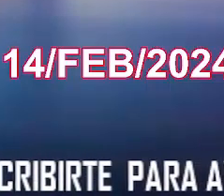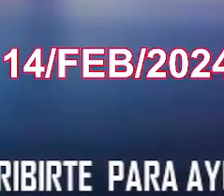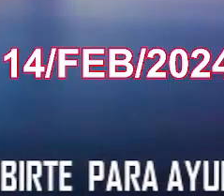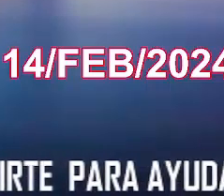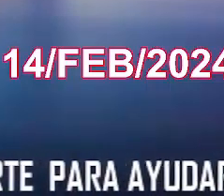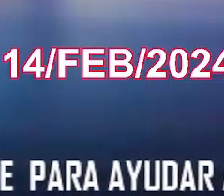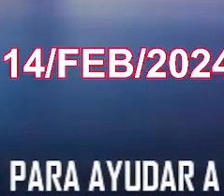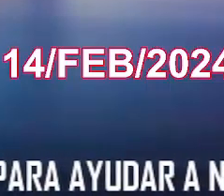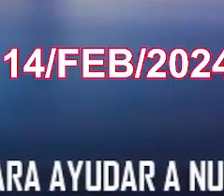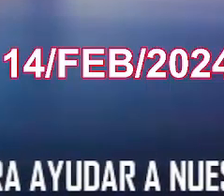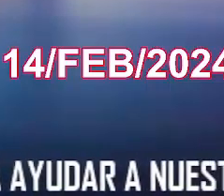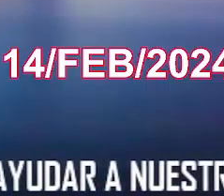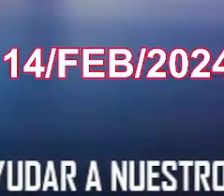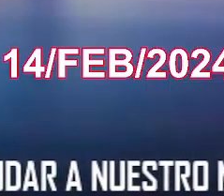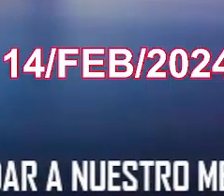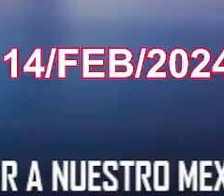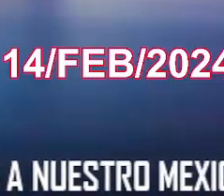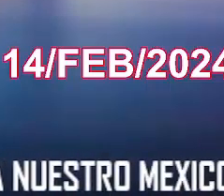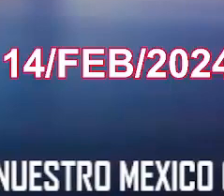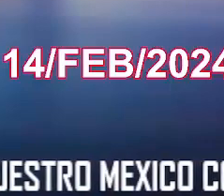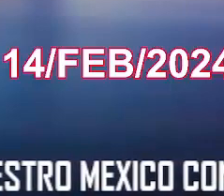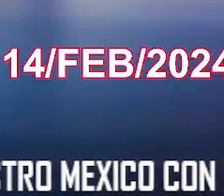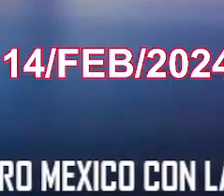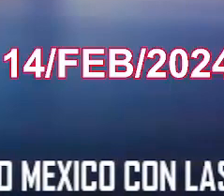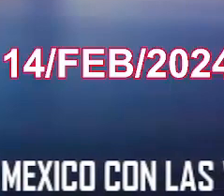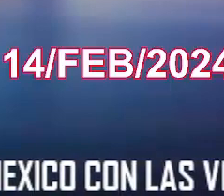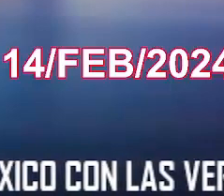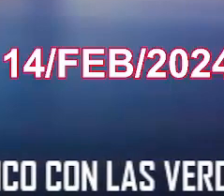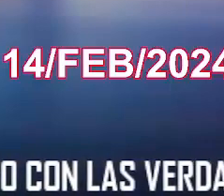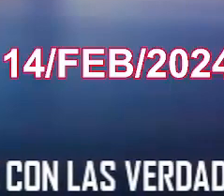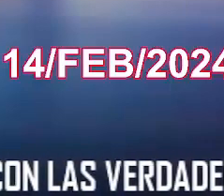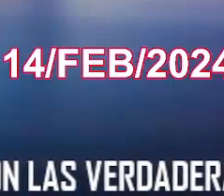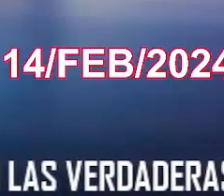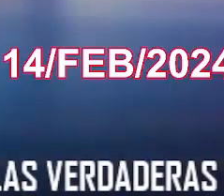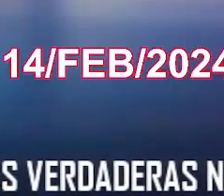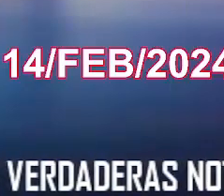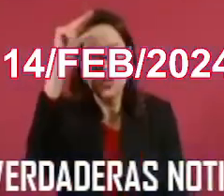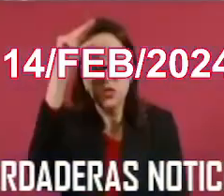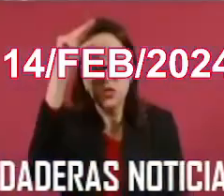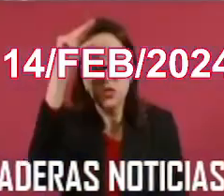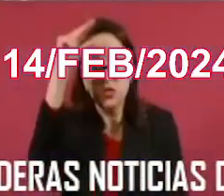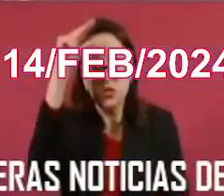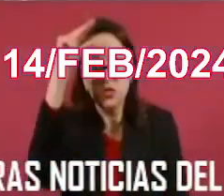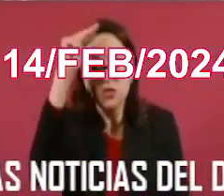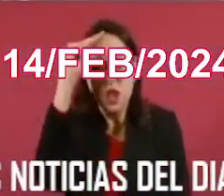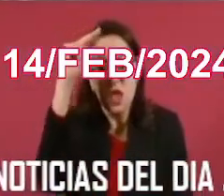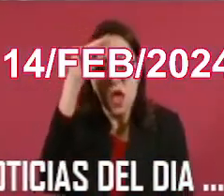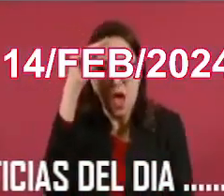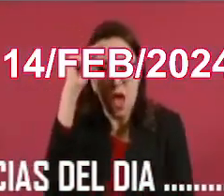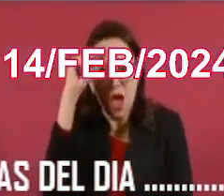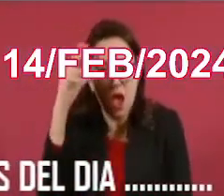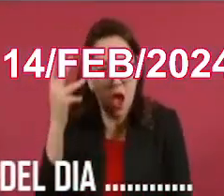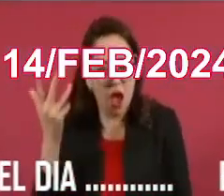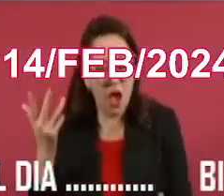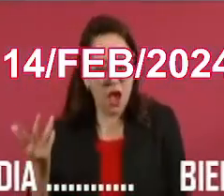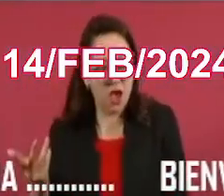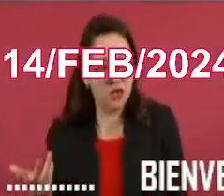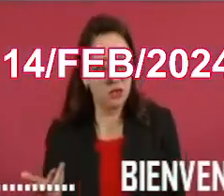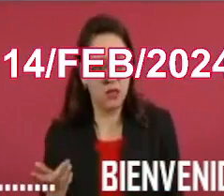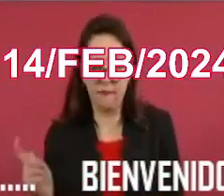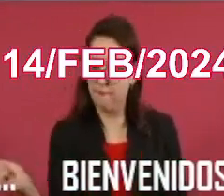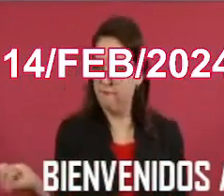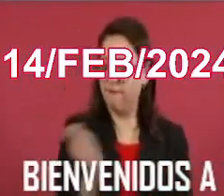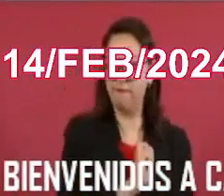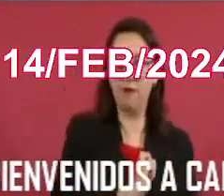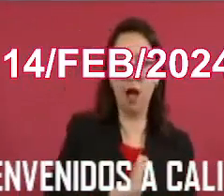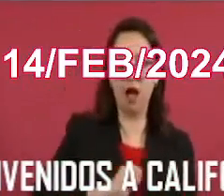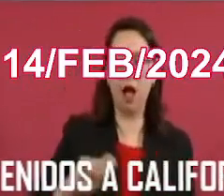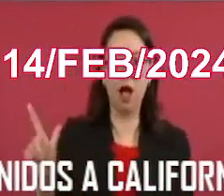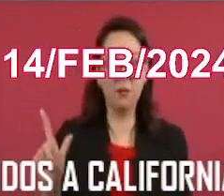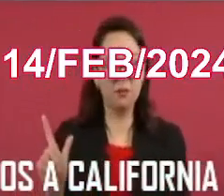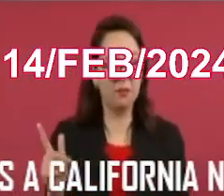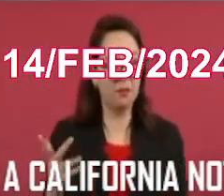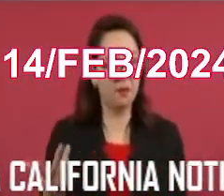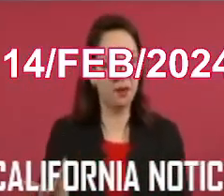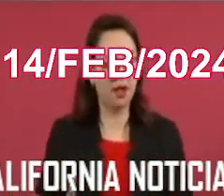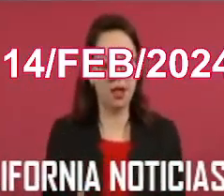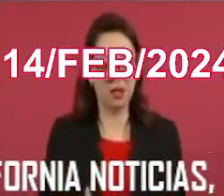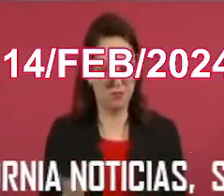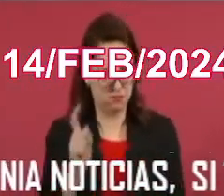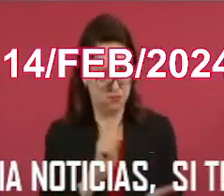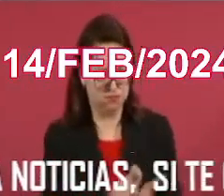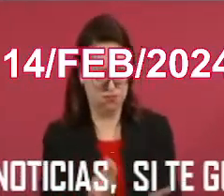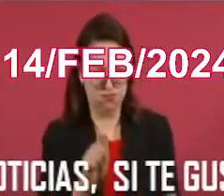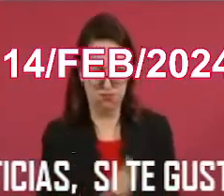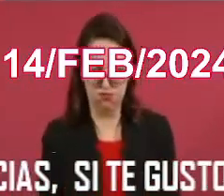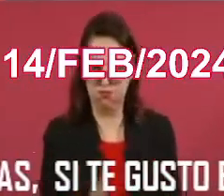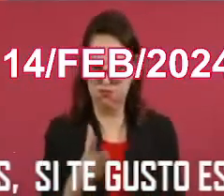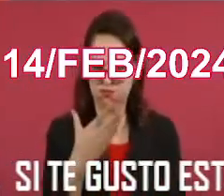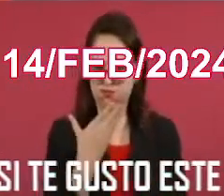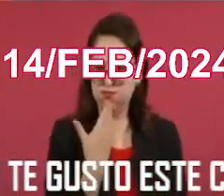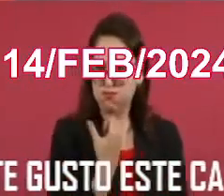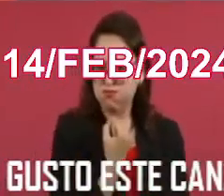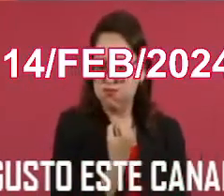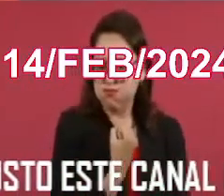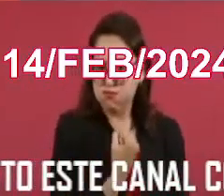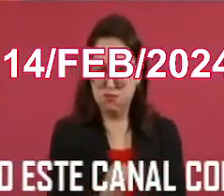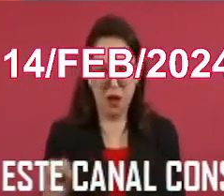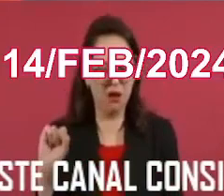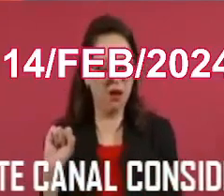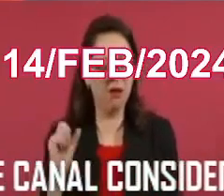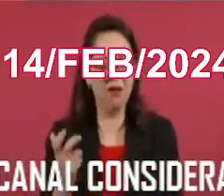importante escritores y publicistas